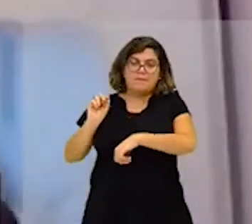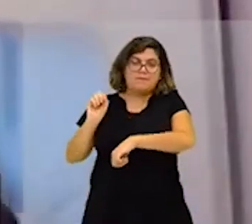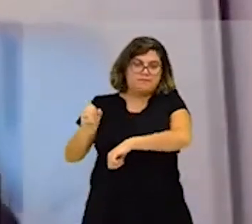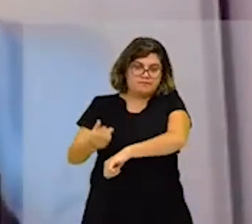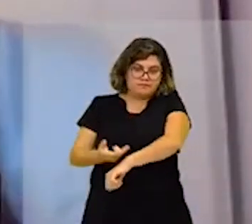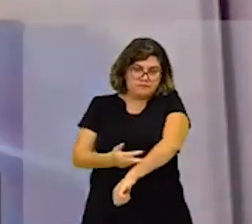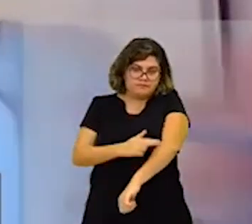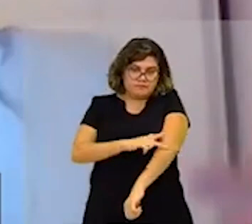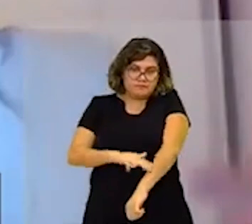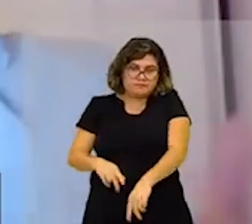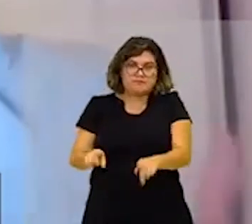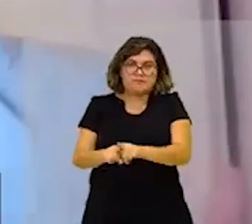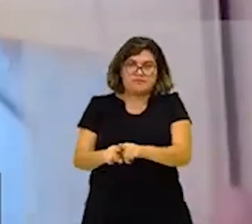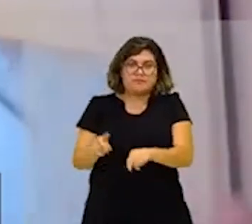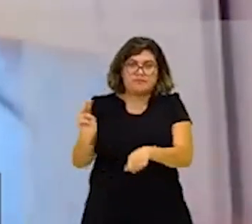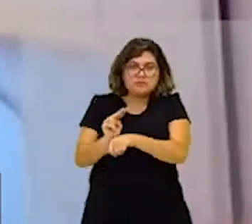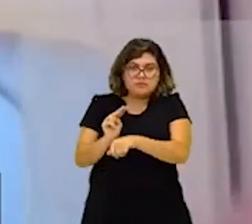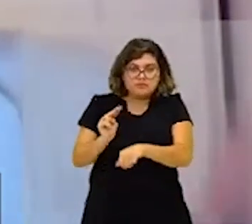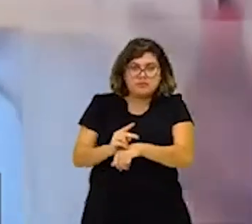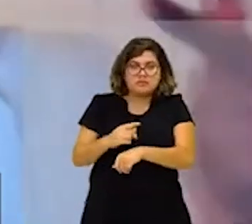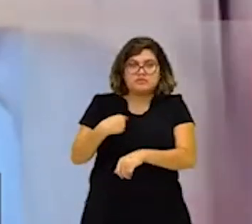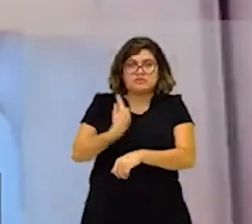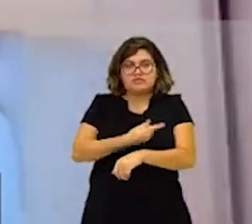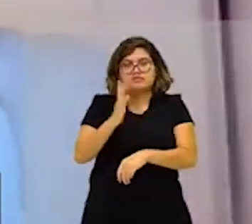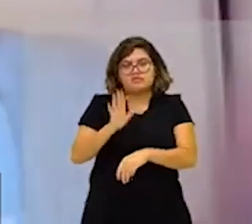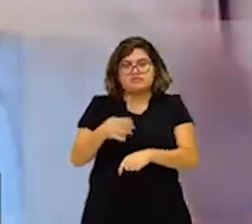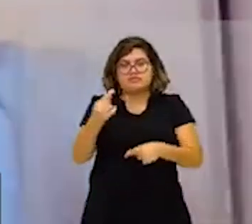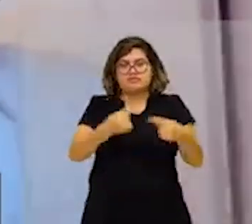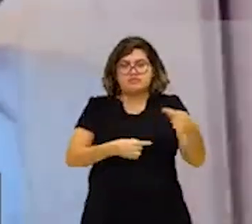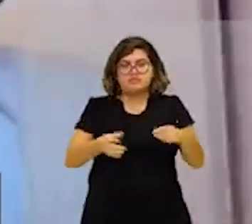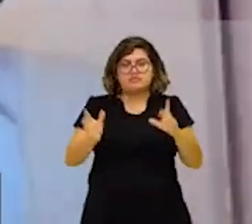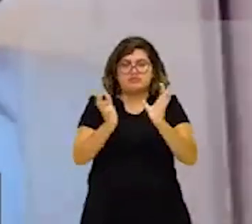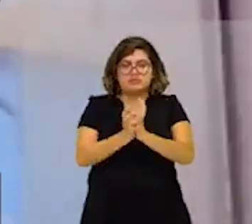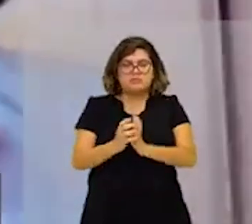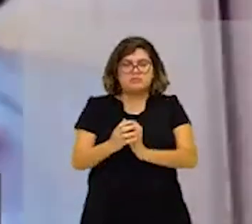ainda Professor Bruna que a gente discutir o nosso grupo de uma maneira de fiscalização